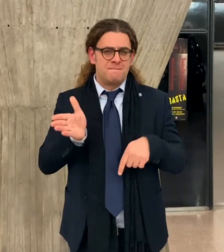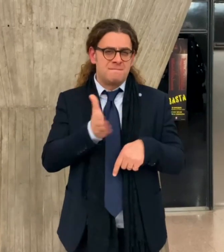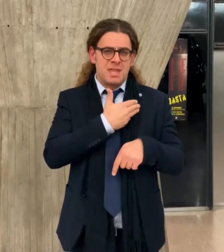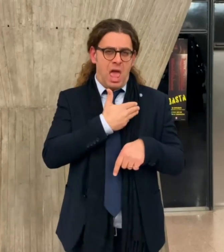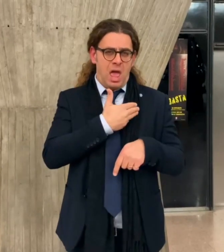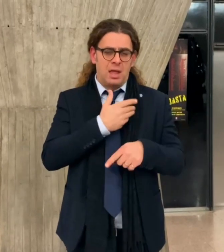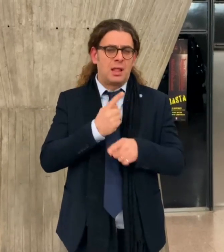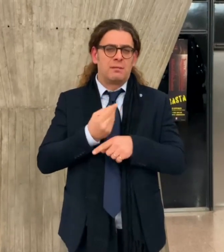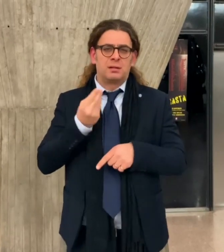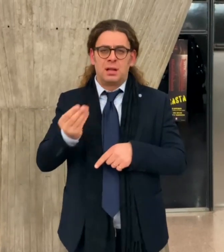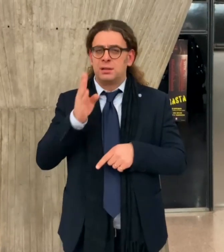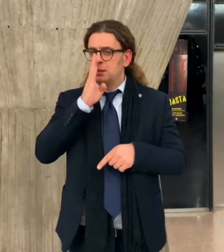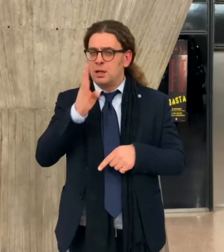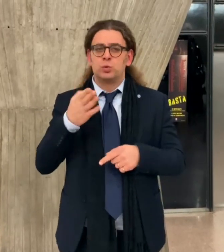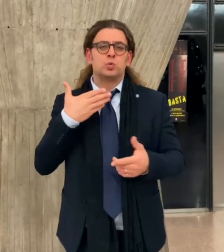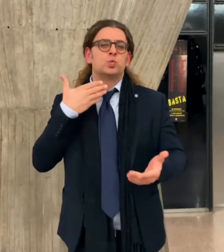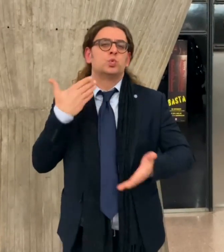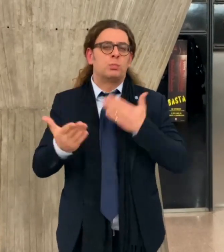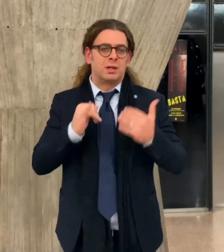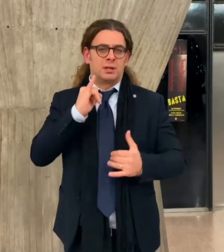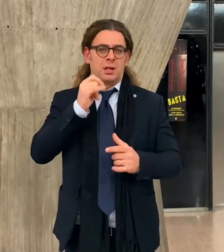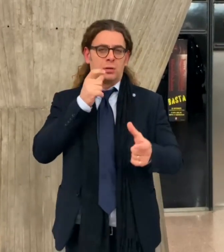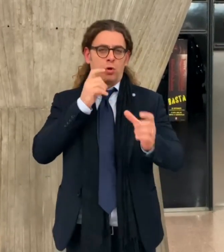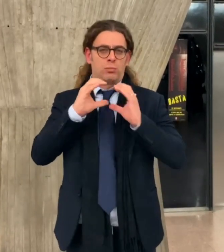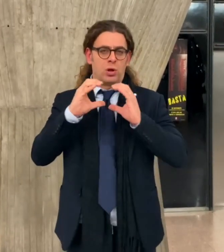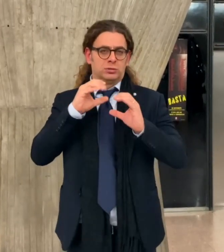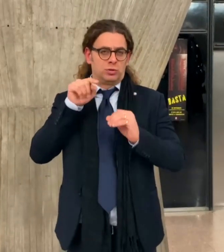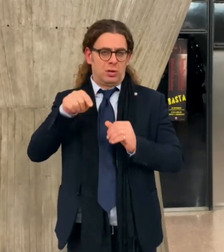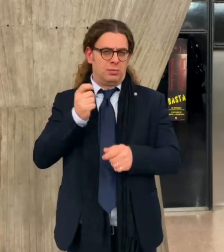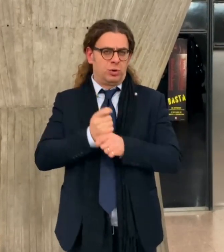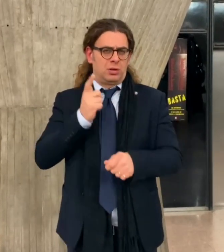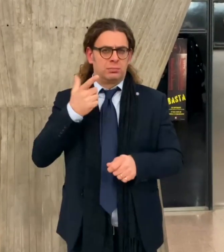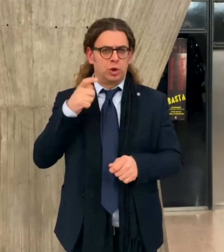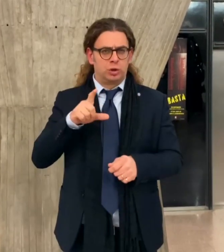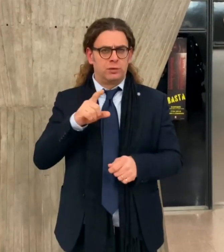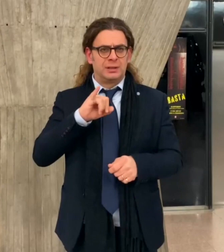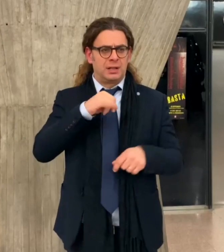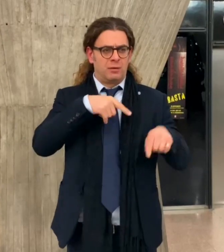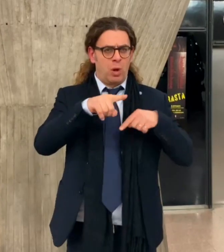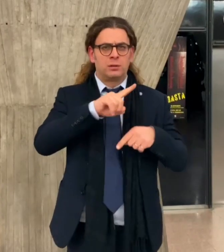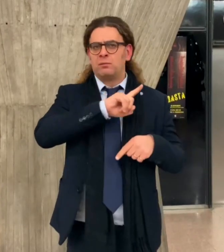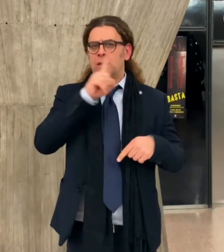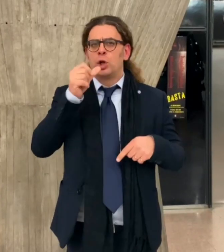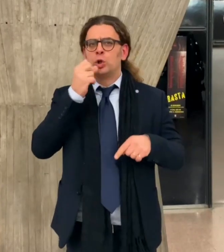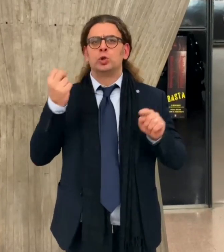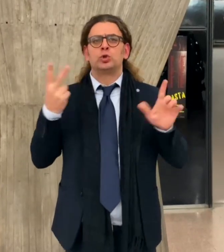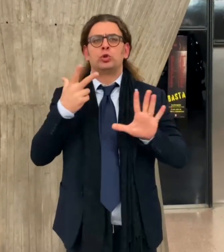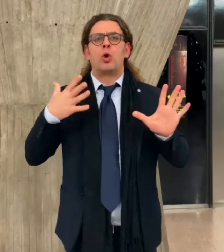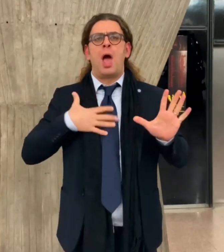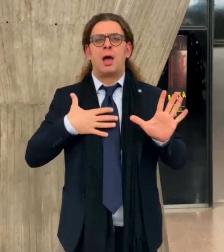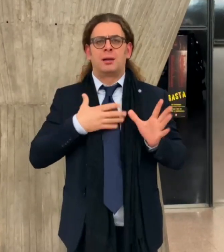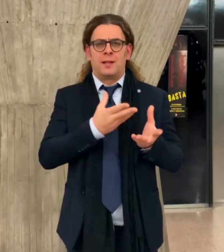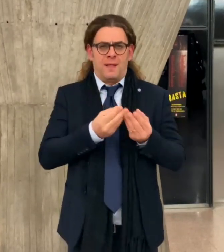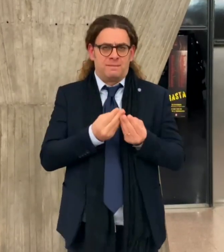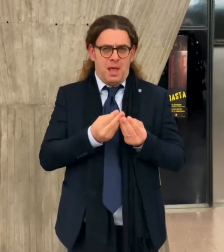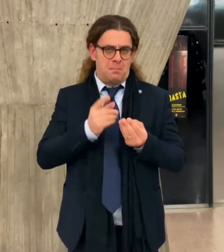poco significativa un'indennità come quella di frequenza che ha valore solo fino ai 18 anni, a cui è preferibile il riconoscimento da subito dell'indennità di comunicazione.